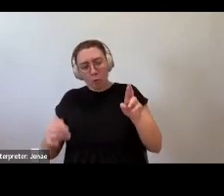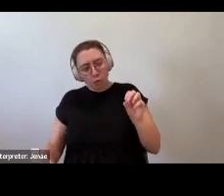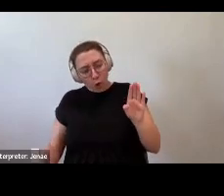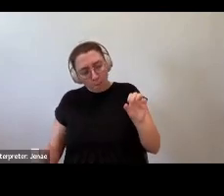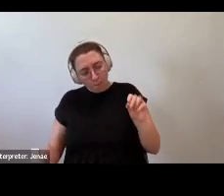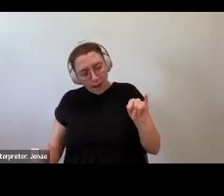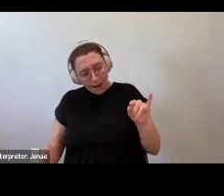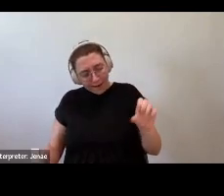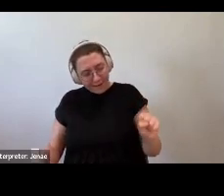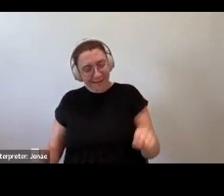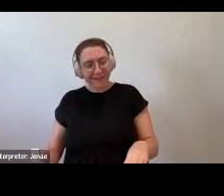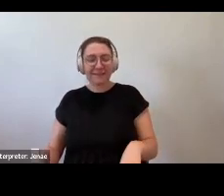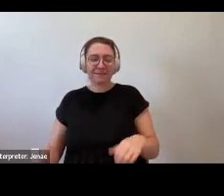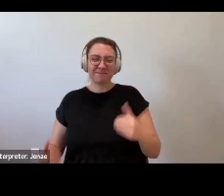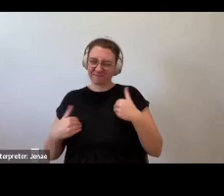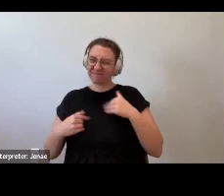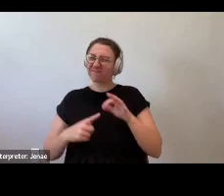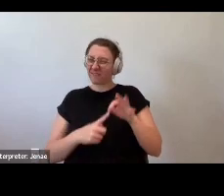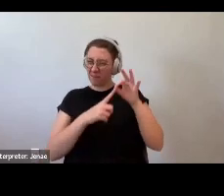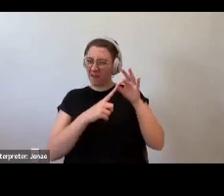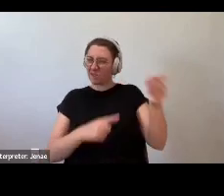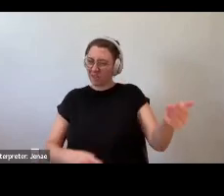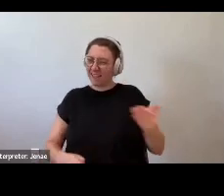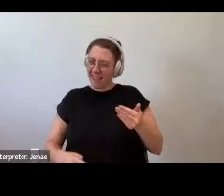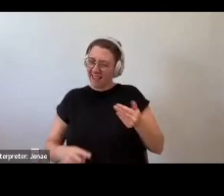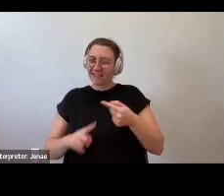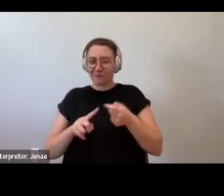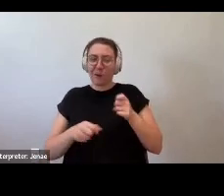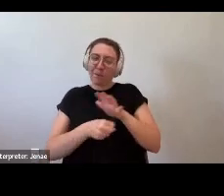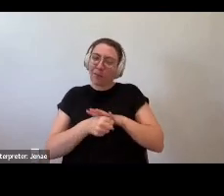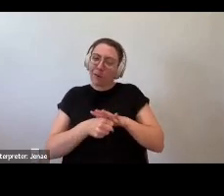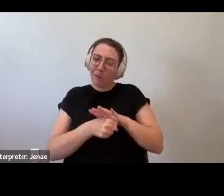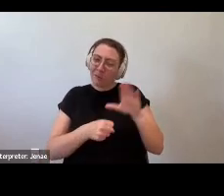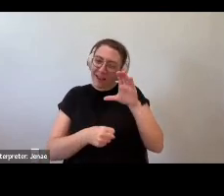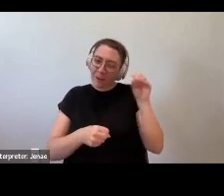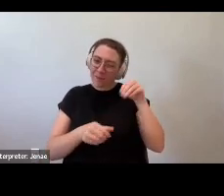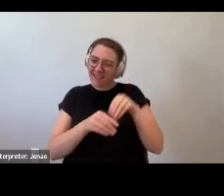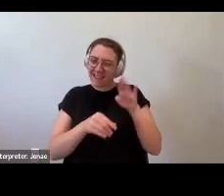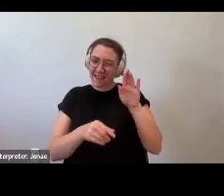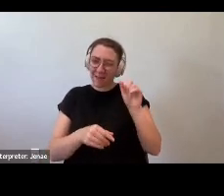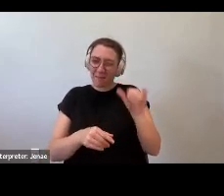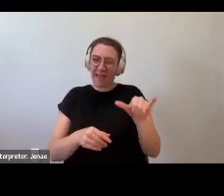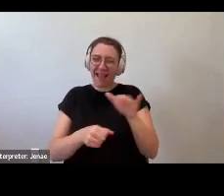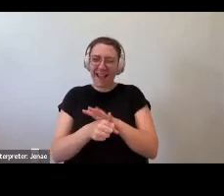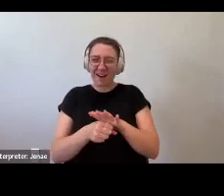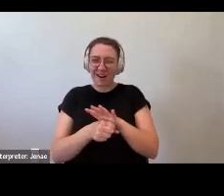contamos con invitados especiales de empresas locales del Área de la Bahía que hacen que el día sea realmente